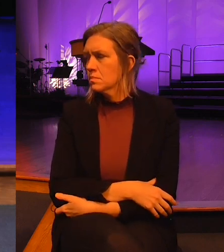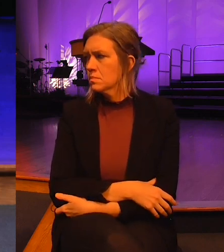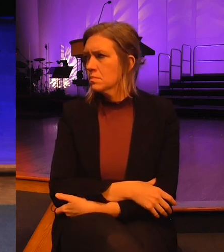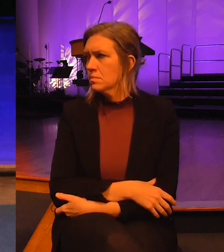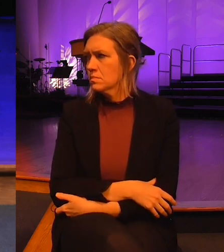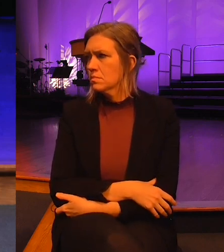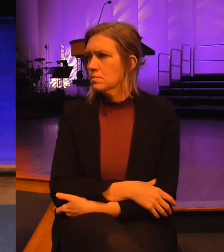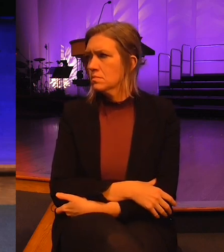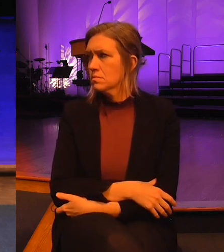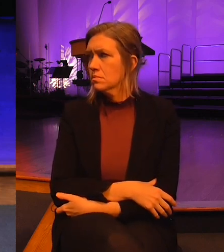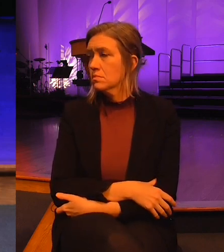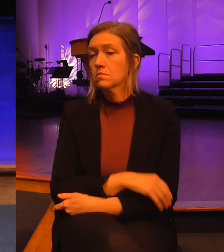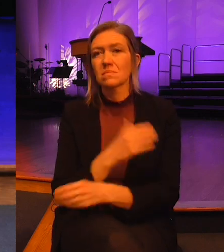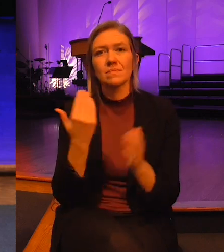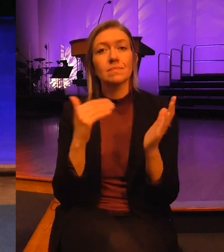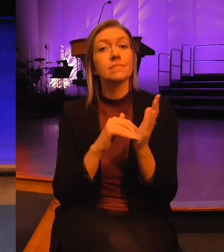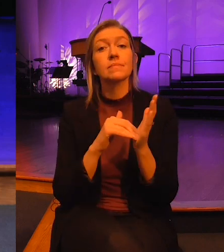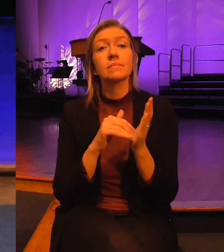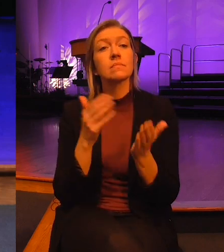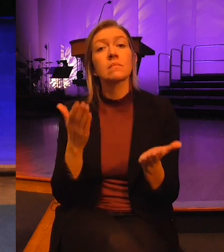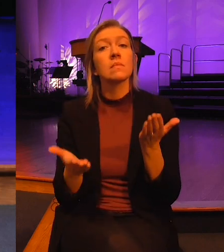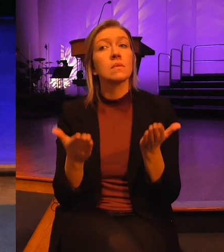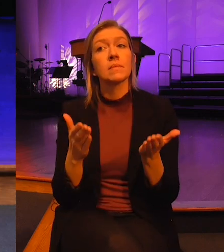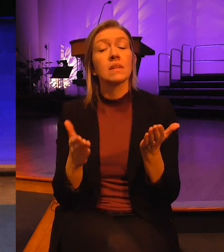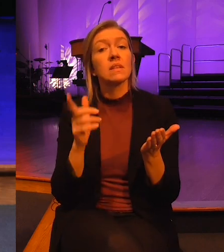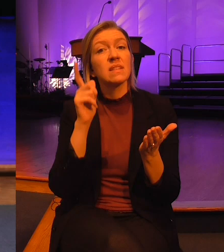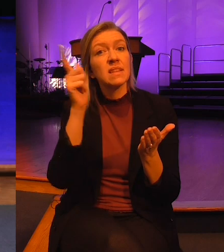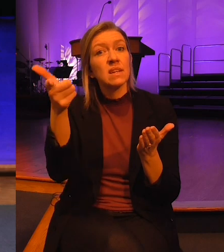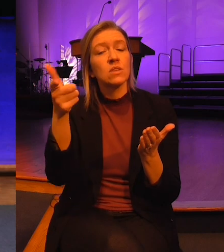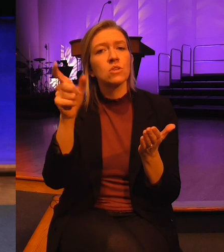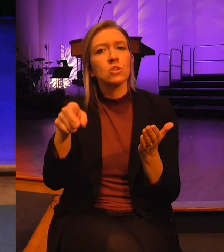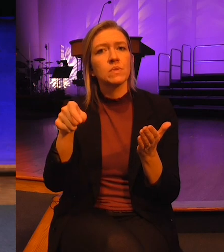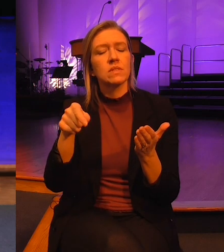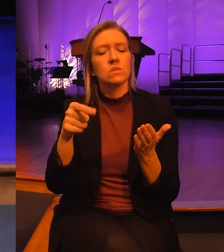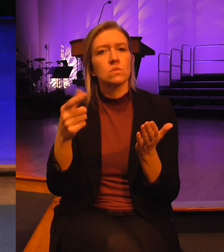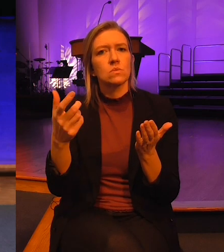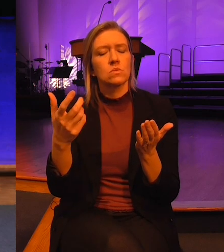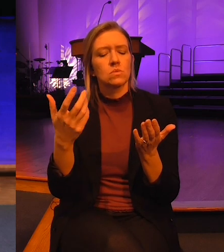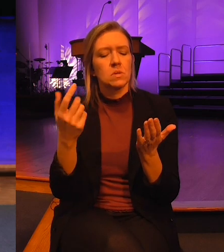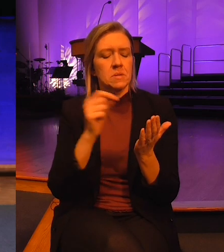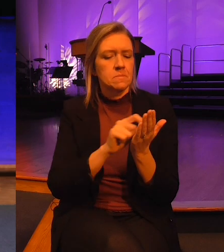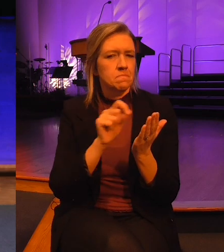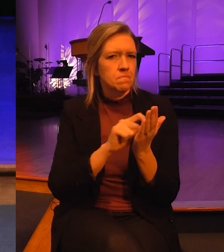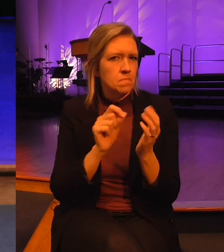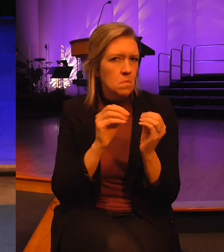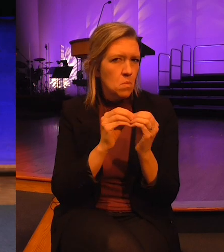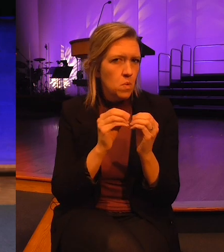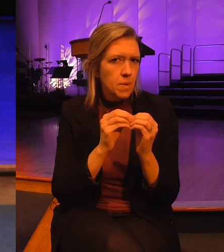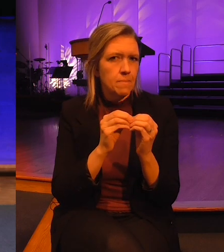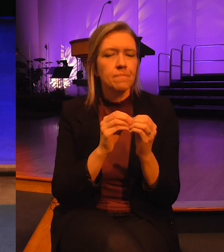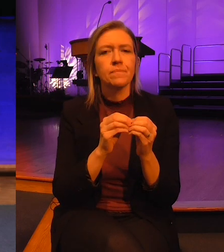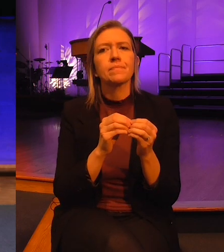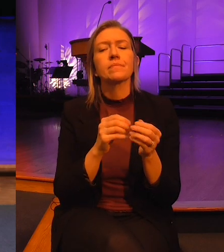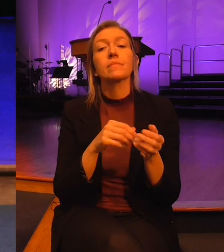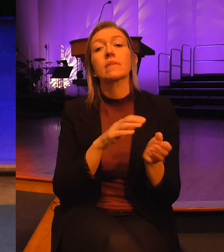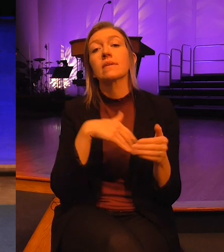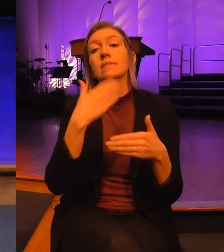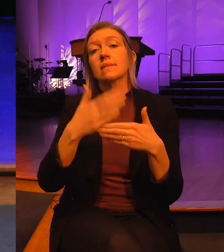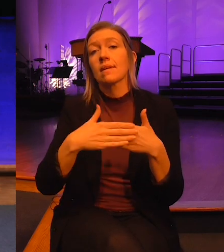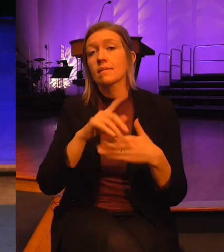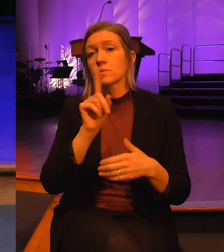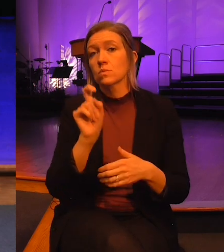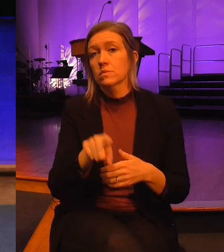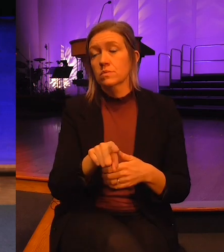así que, de nuevo, puede que tengas que hacerlo. Vuelva a nuestra siguiente pregunta: ¿qué hago eso? conduce a